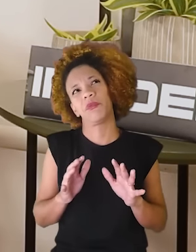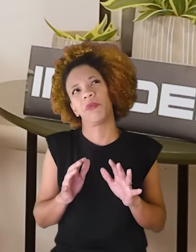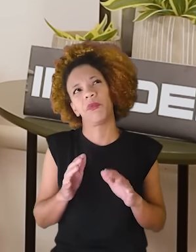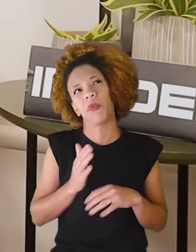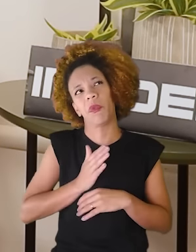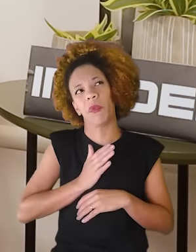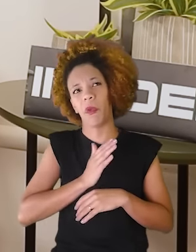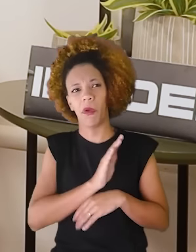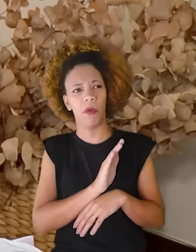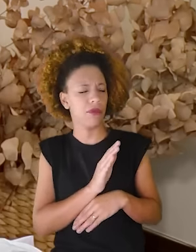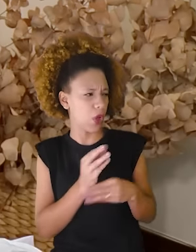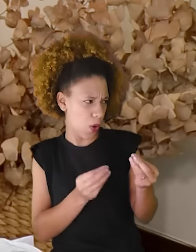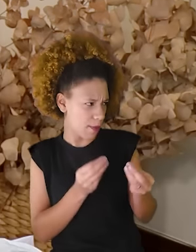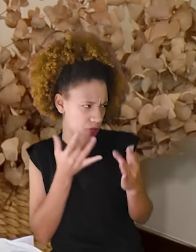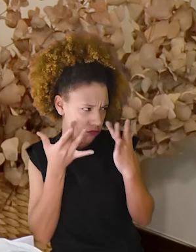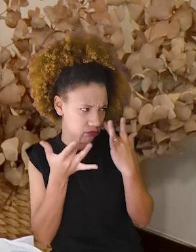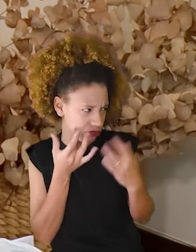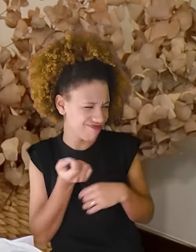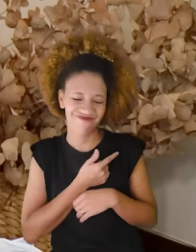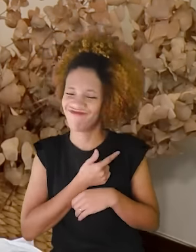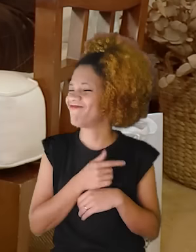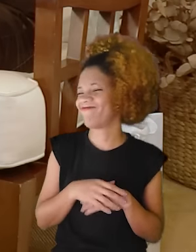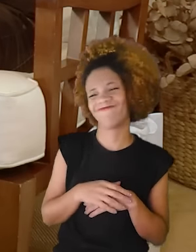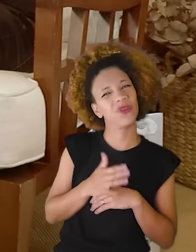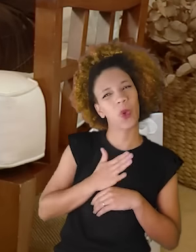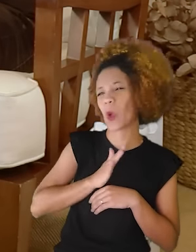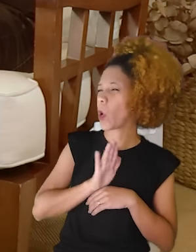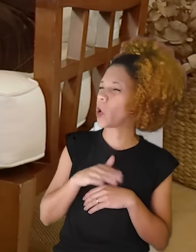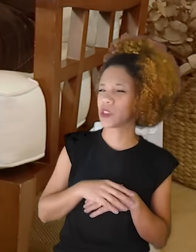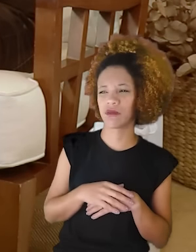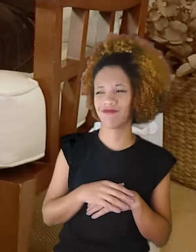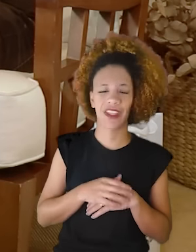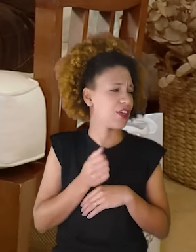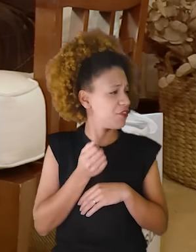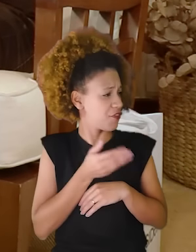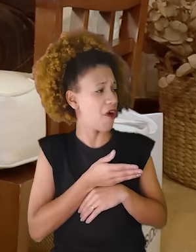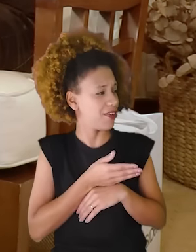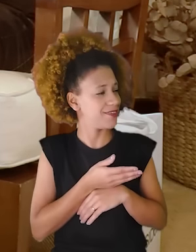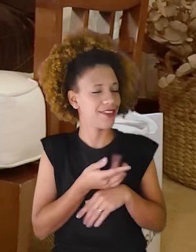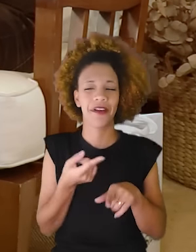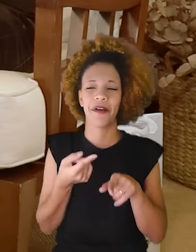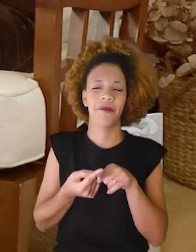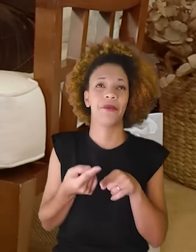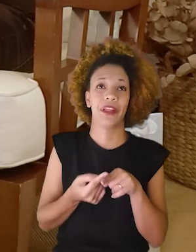sabe como assim standup você não cur eu não curto ver standup que [ __ ] porque é uma parada é é uma